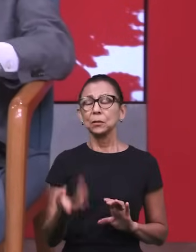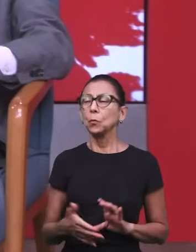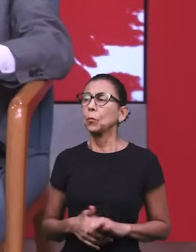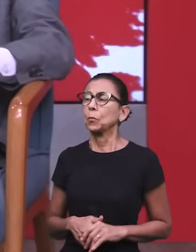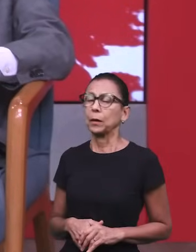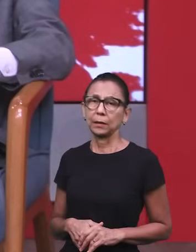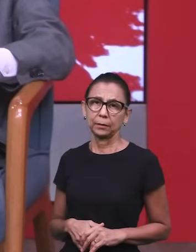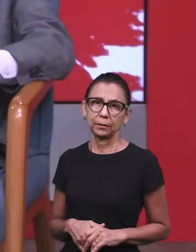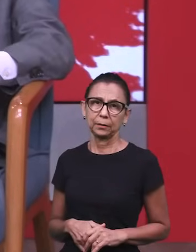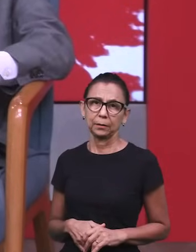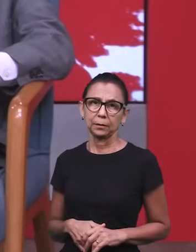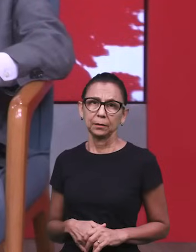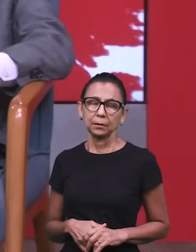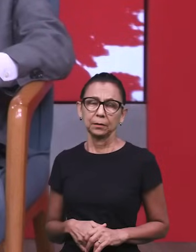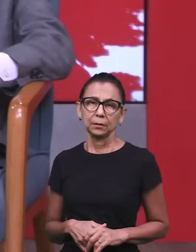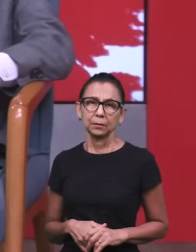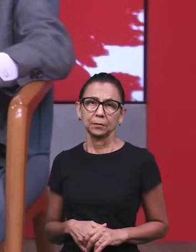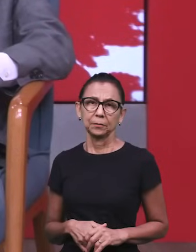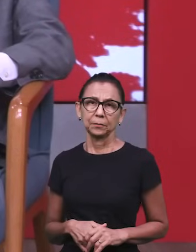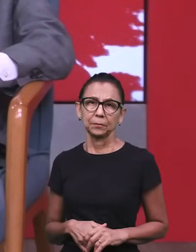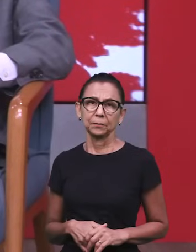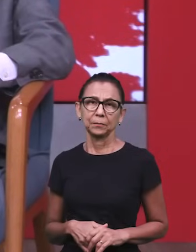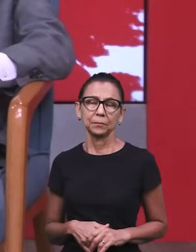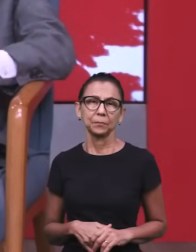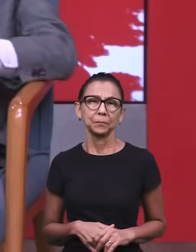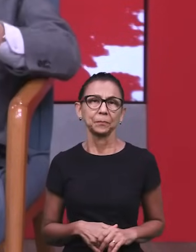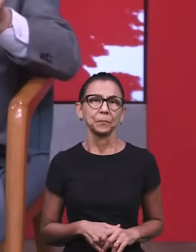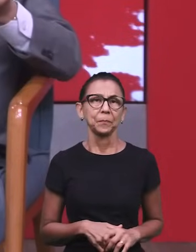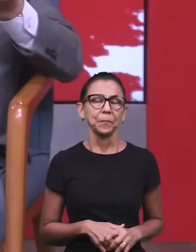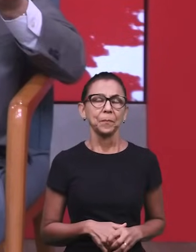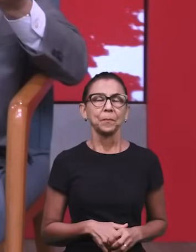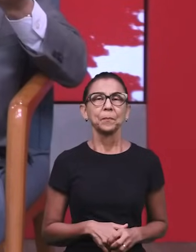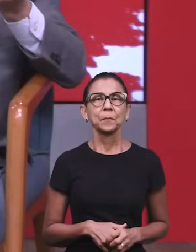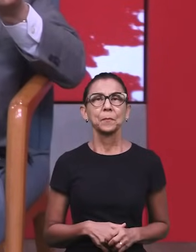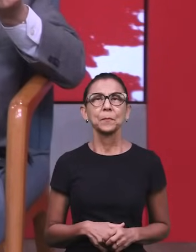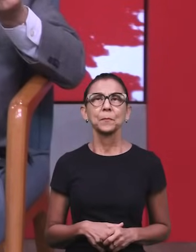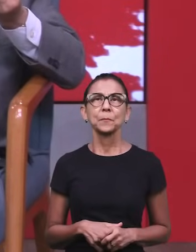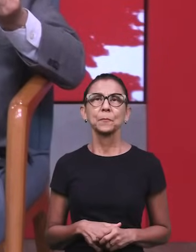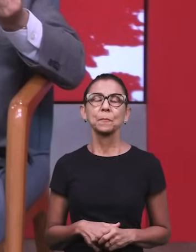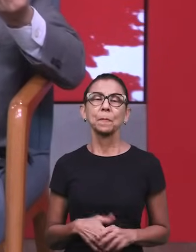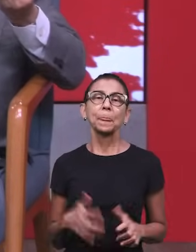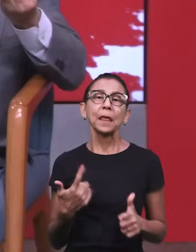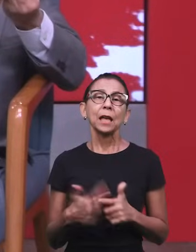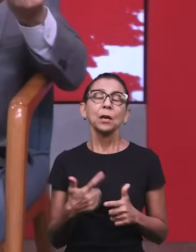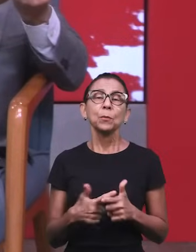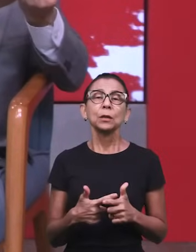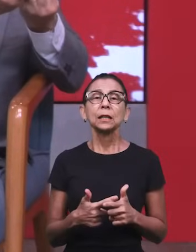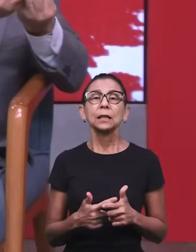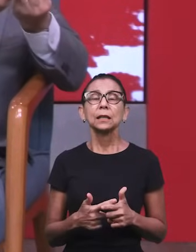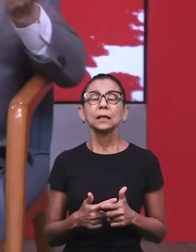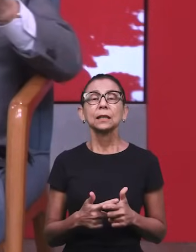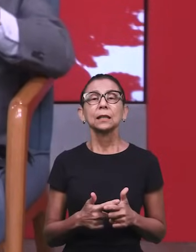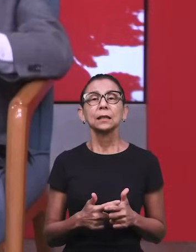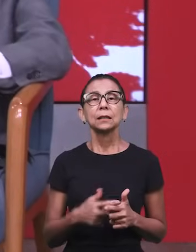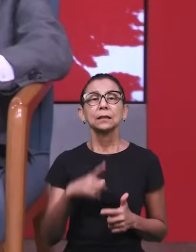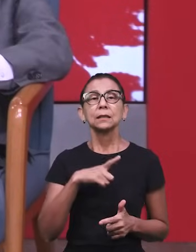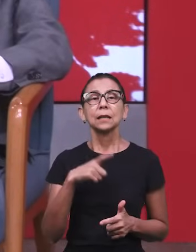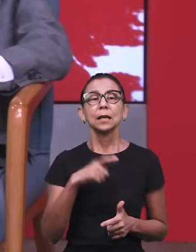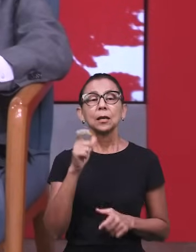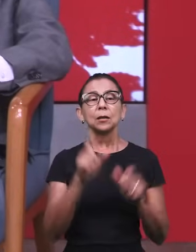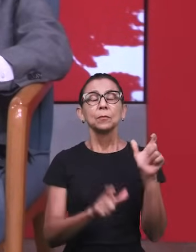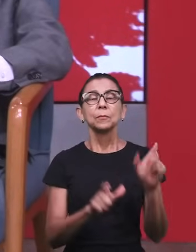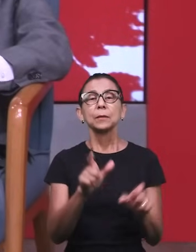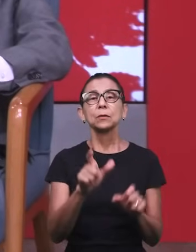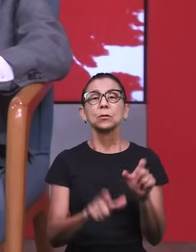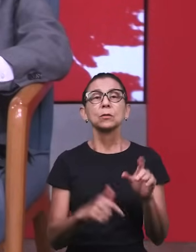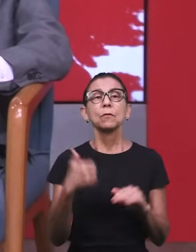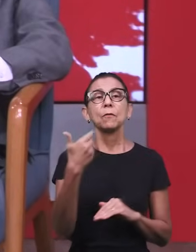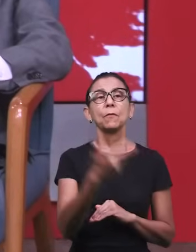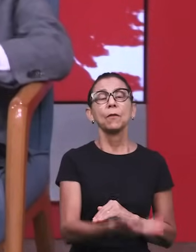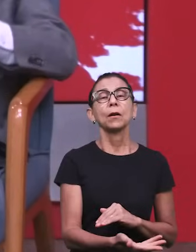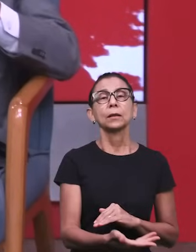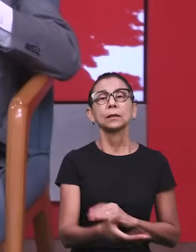que que os outros não vem porque isso precisa de uma operação do espírito santo não adianta